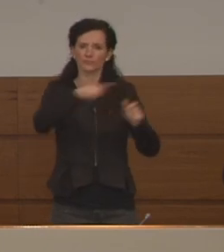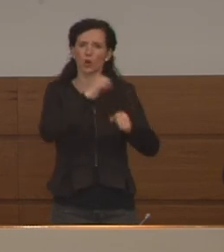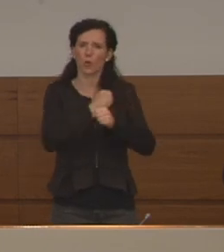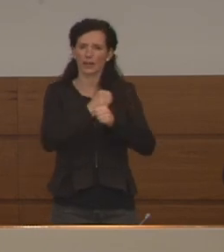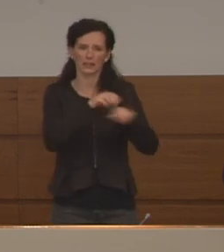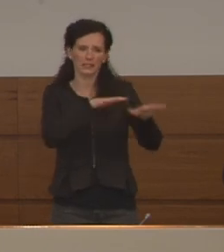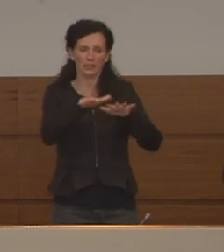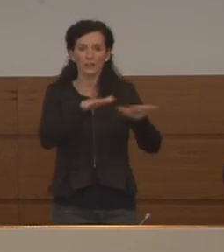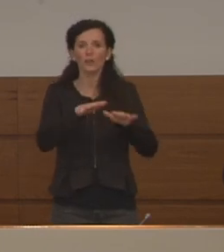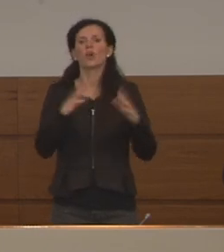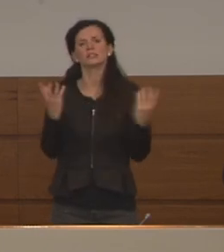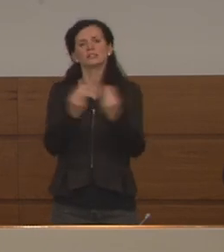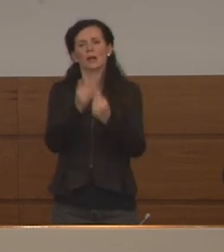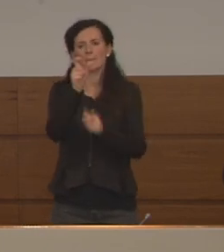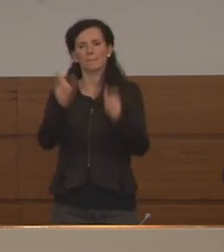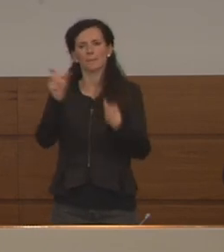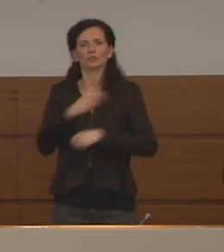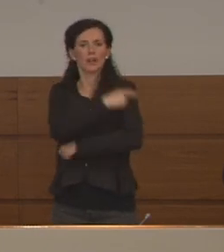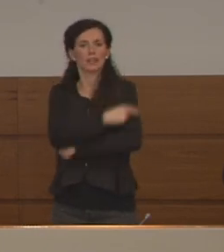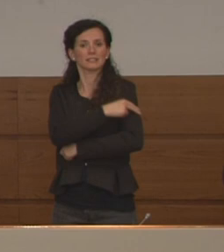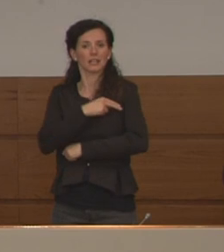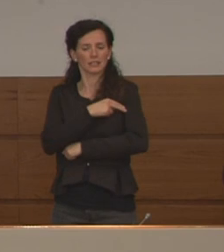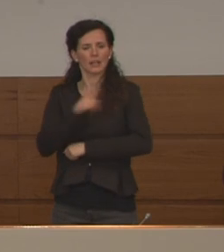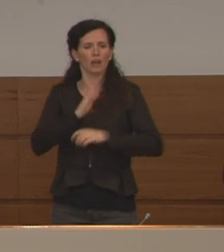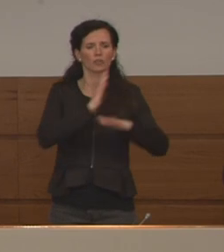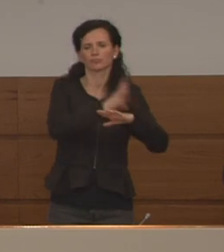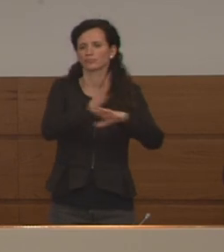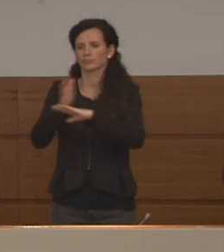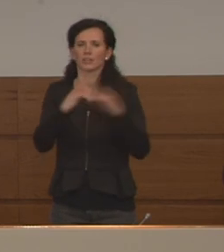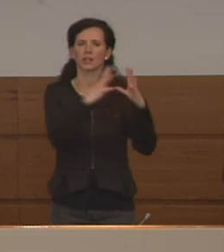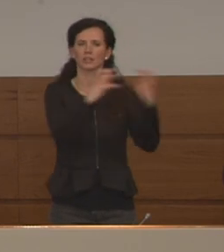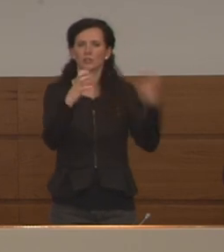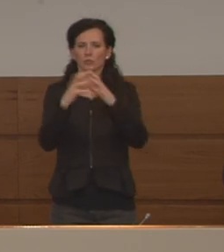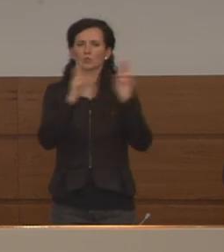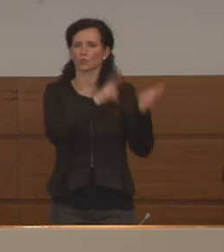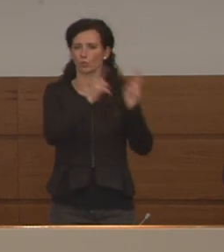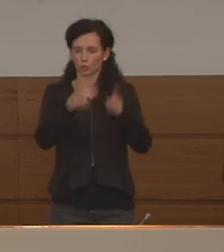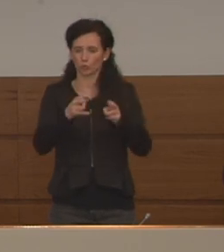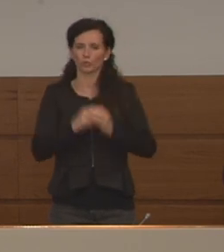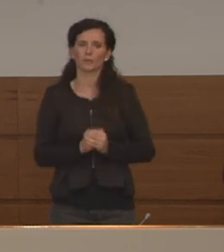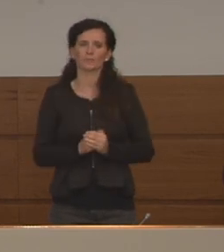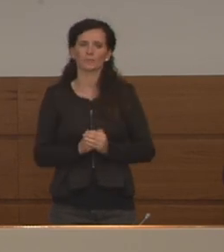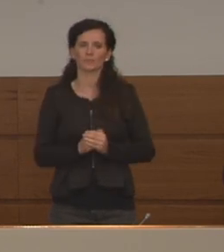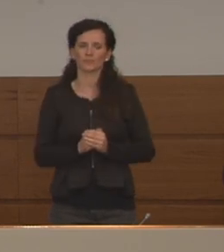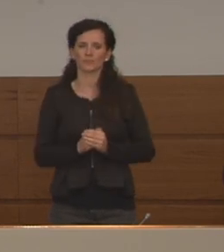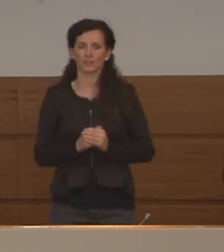sanitario che è impiegato nelle diverse strutture. Le tende utilizzate per il